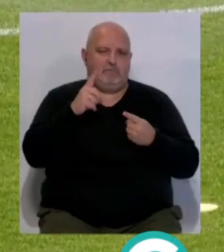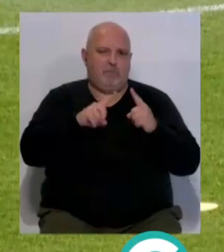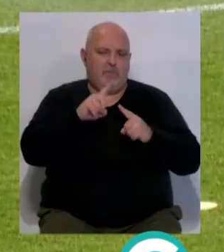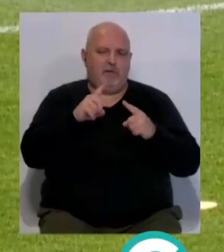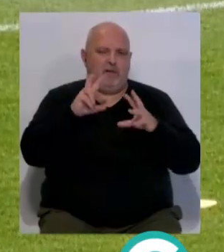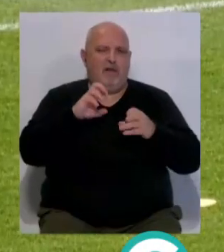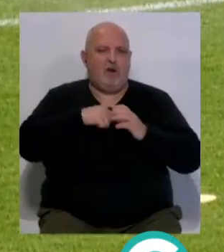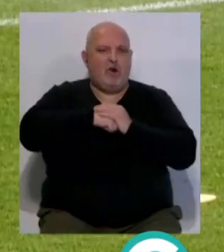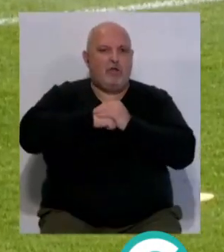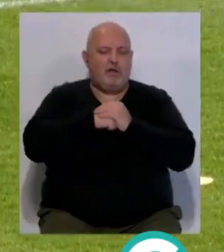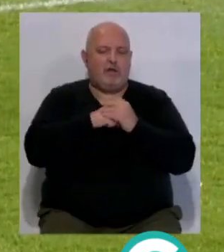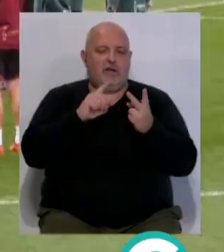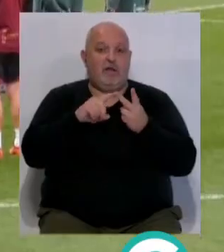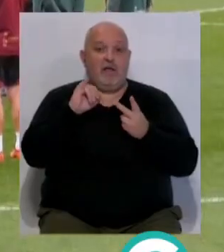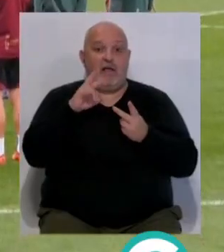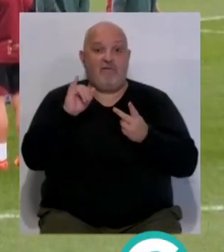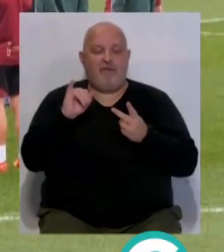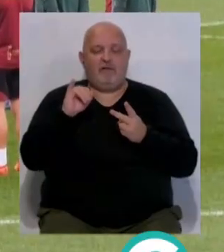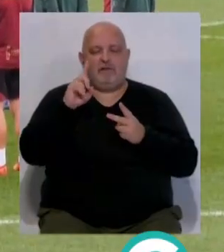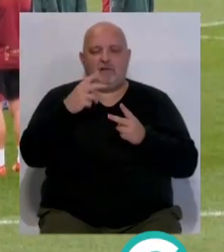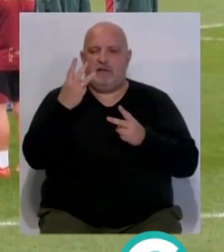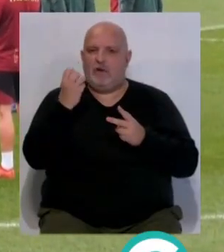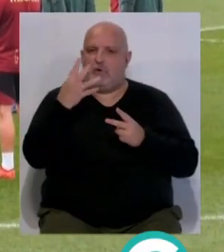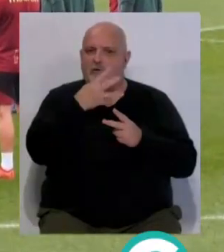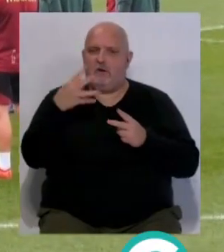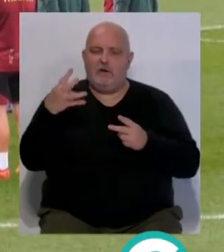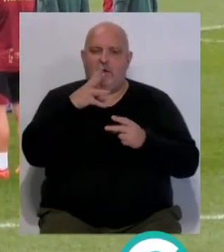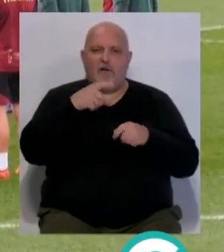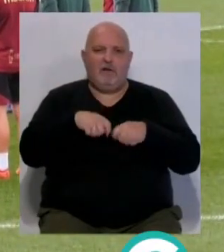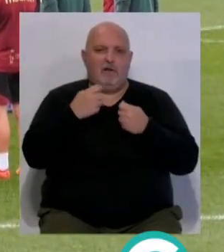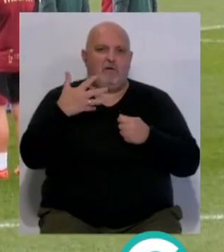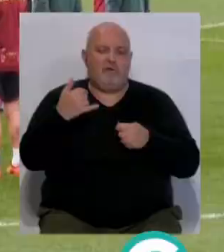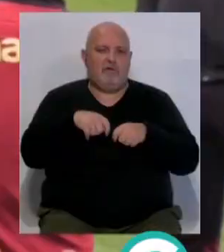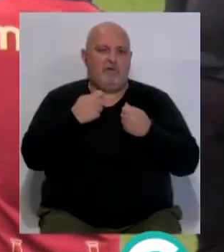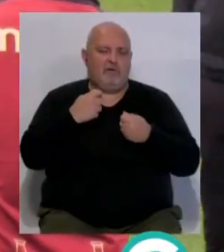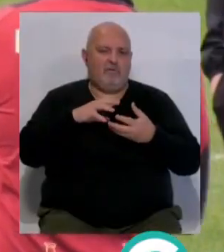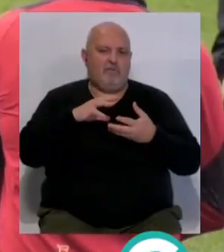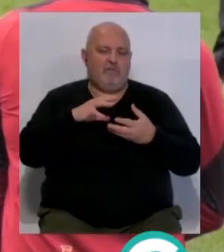en la rodilla y Javi Hernández estará de tres a cu semanas de baja por una fractura además